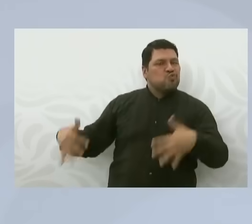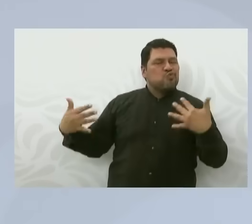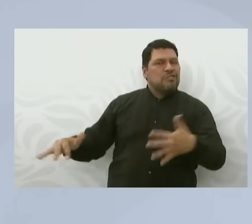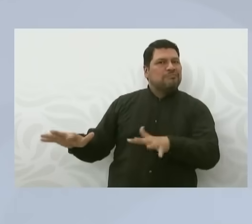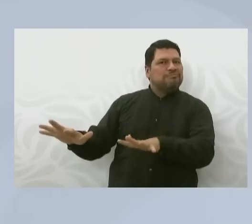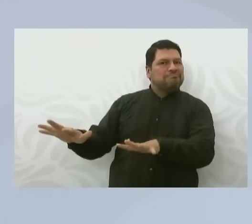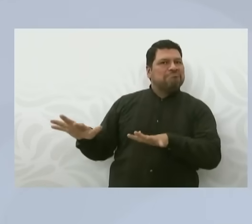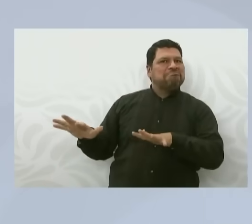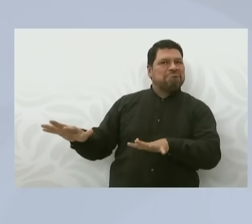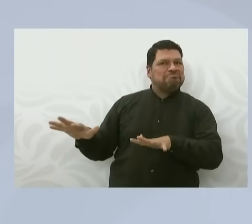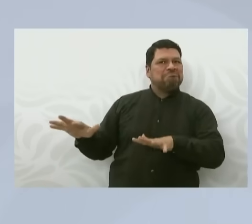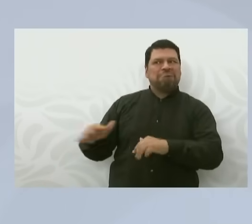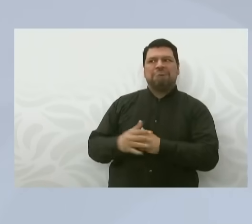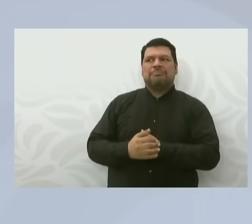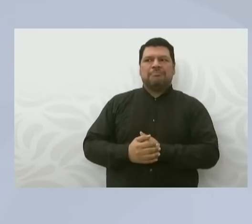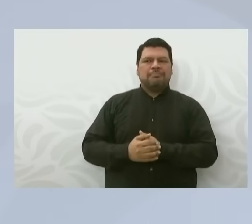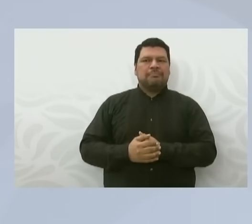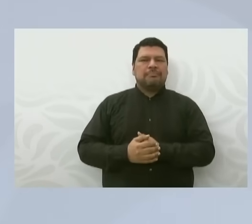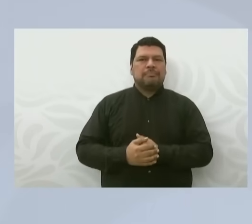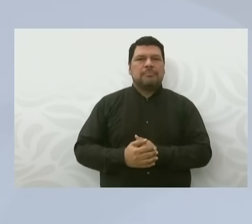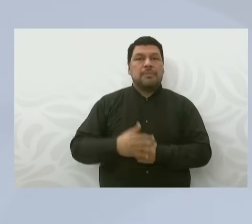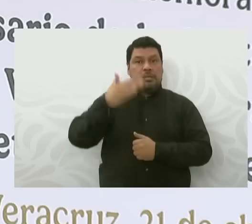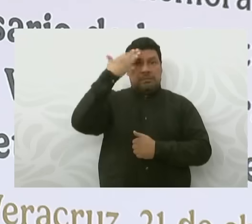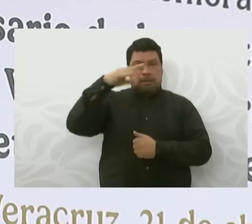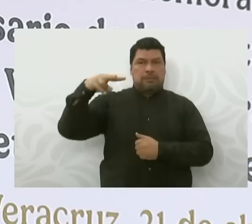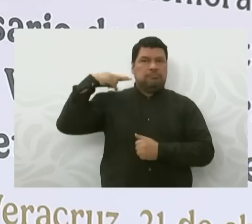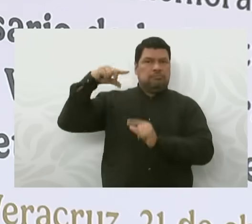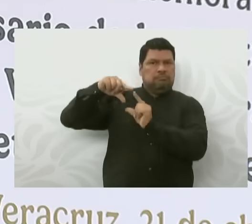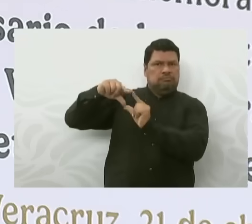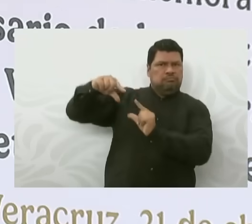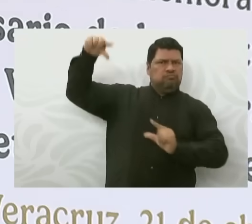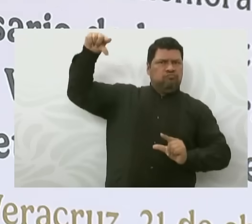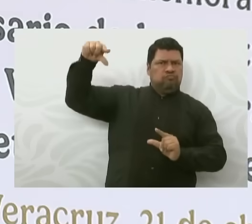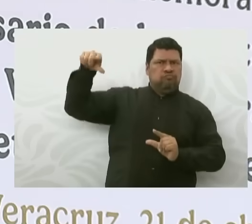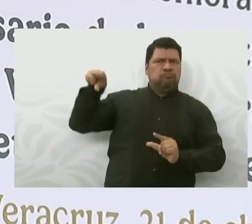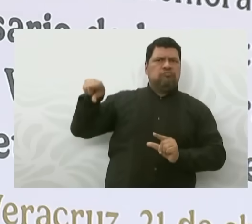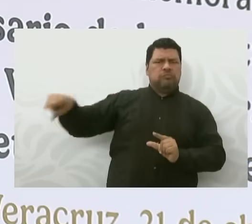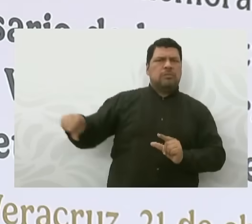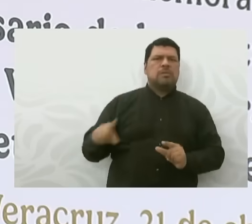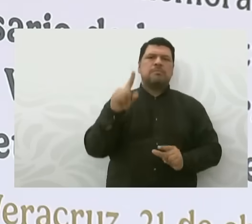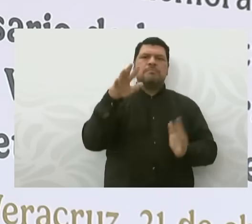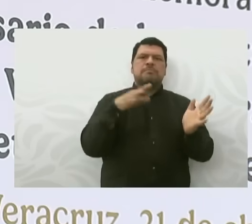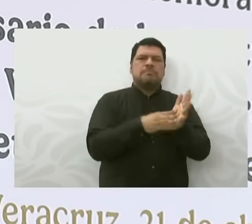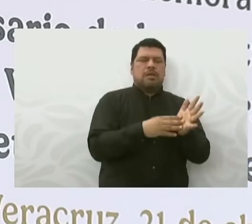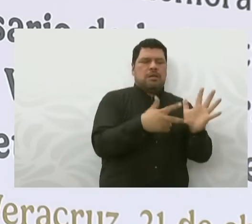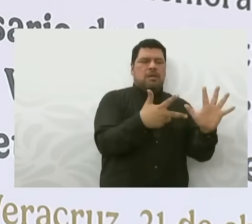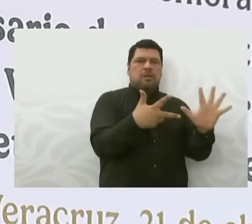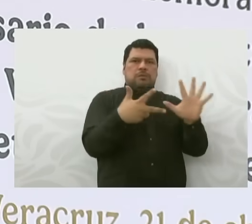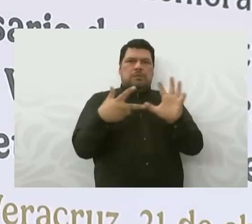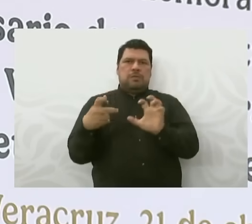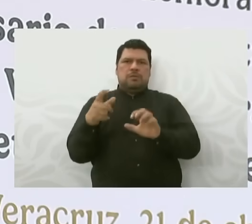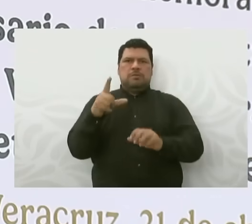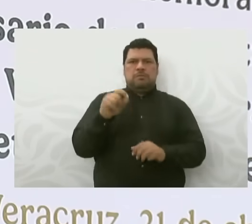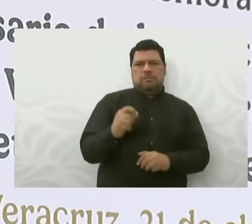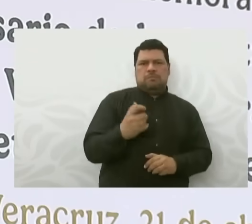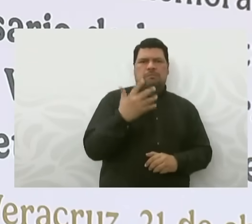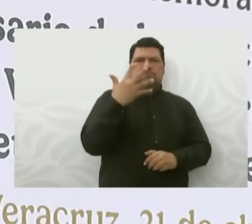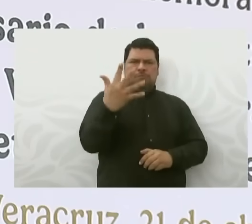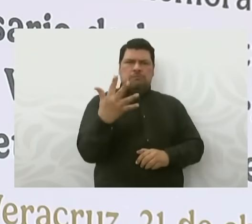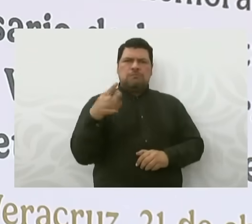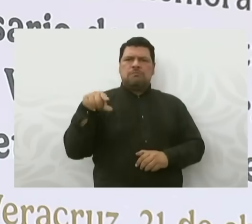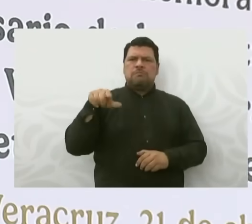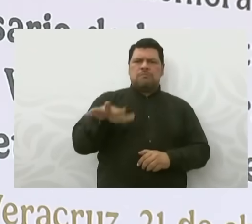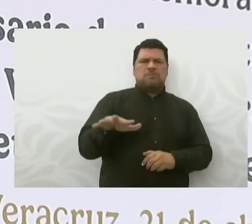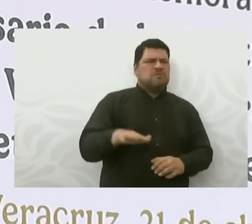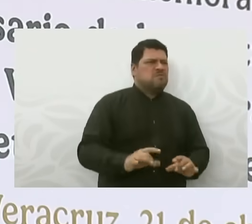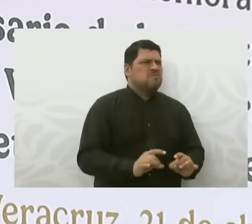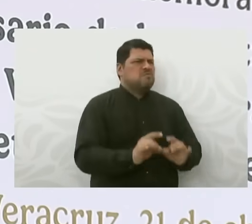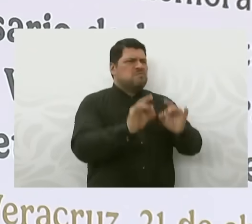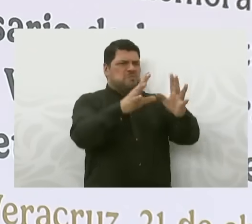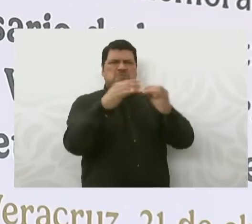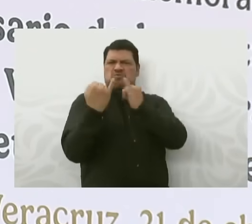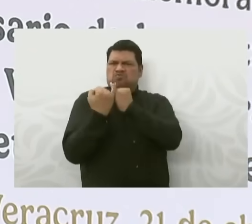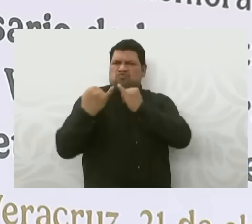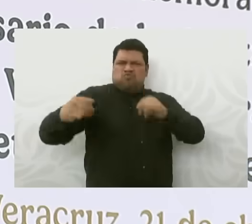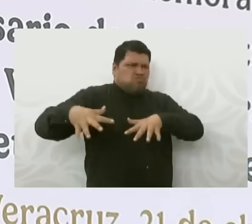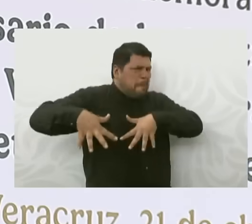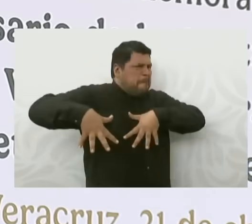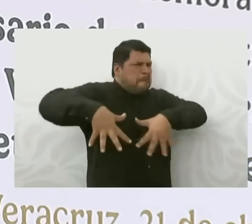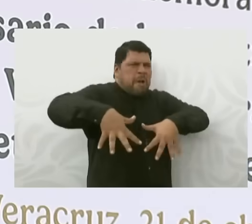país en Veracruz se defendió hasta 1825 la última batalla por la independencia cuando